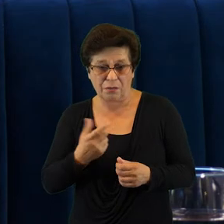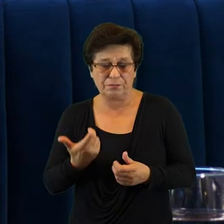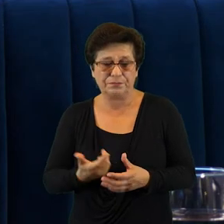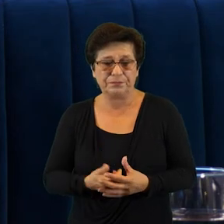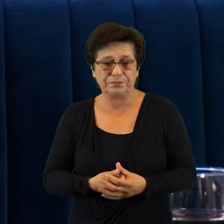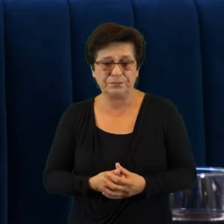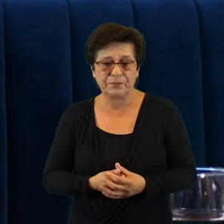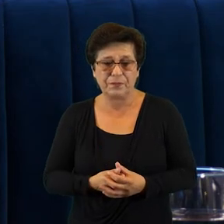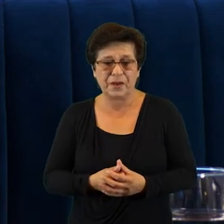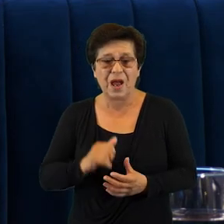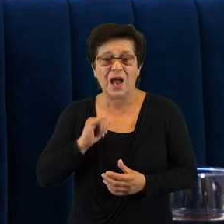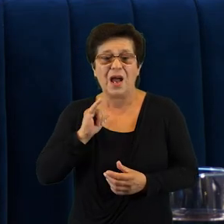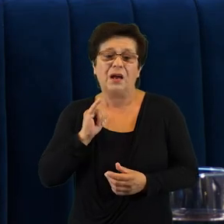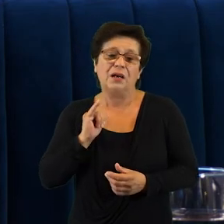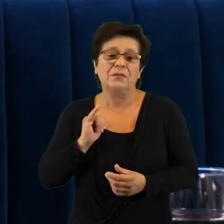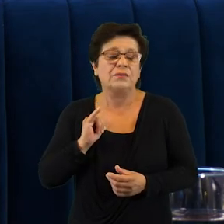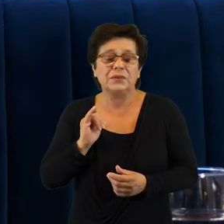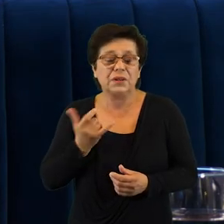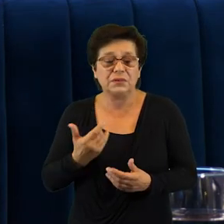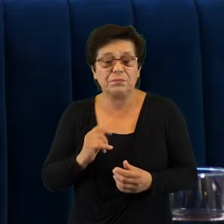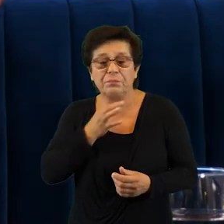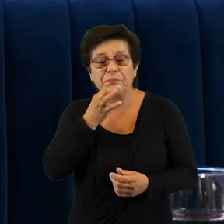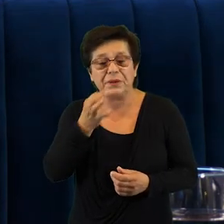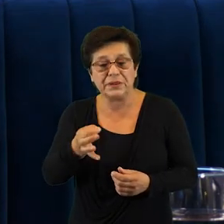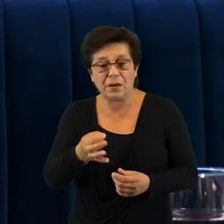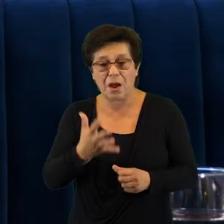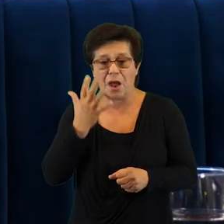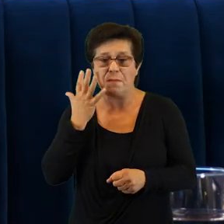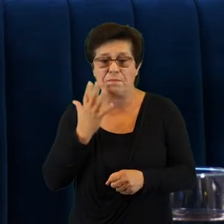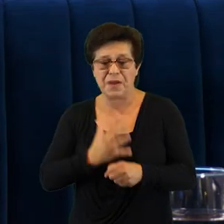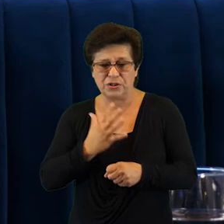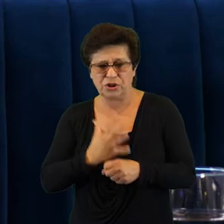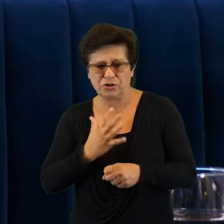"No więc jakie są zasady?", pytam. On mówi: "Proszę pana, góra 50 autorów,